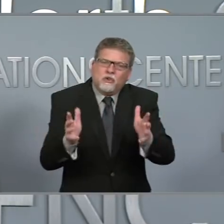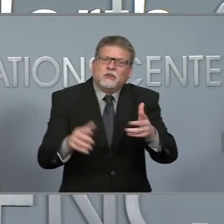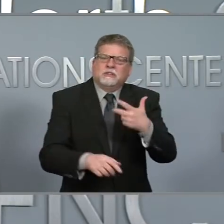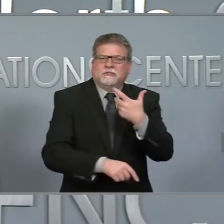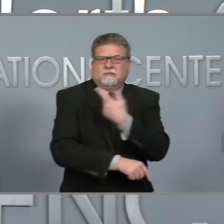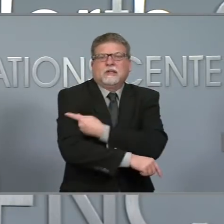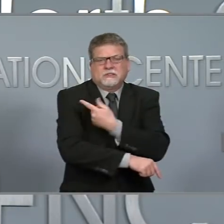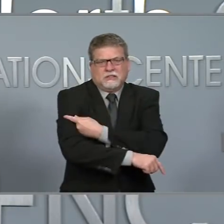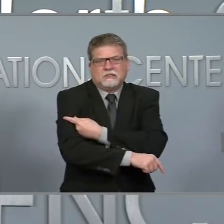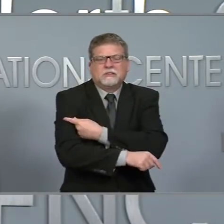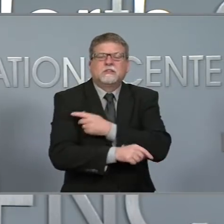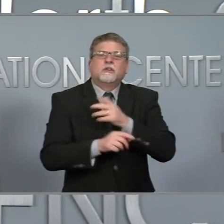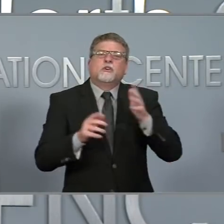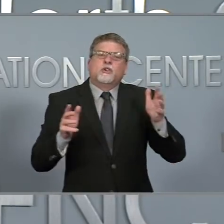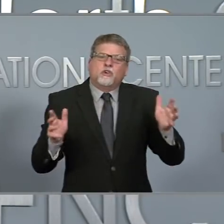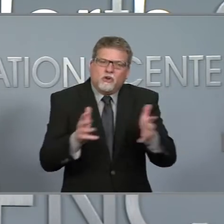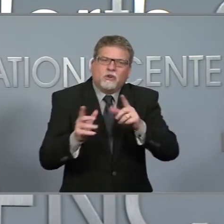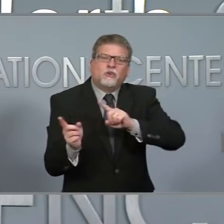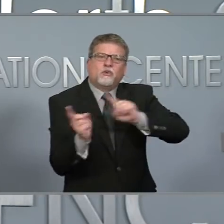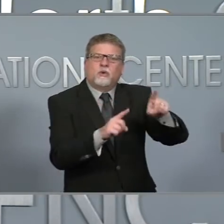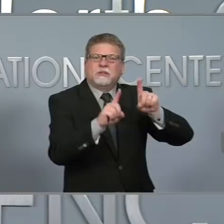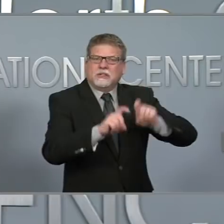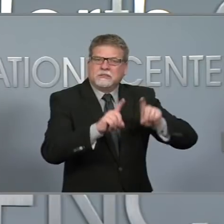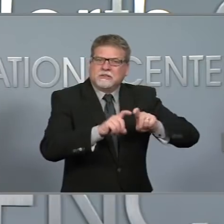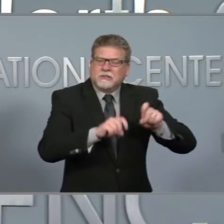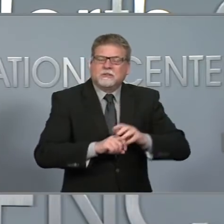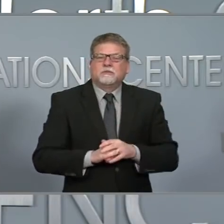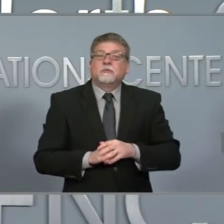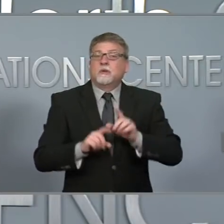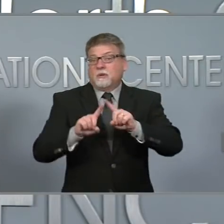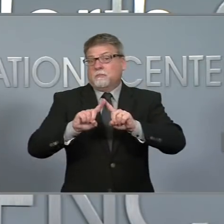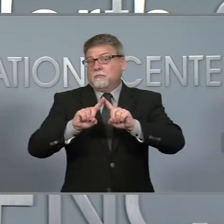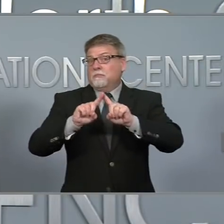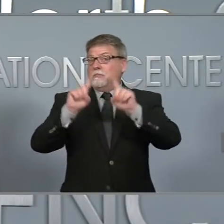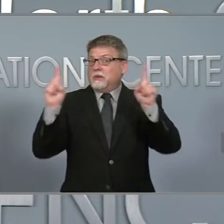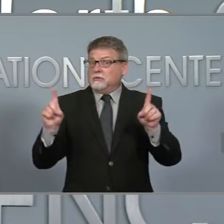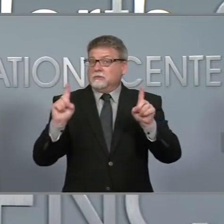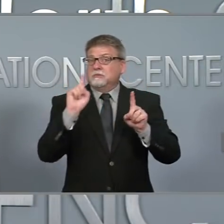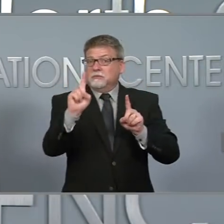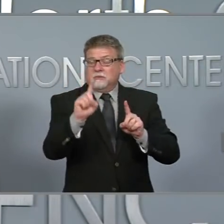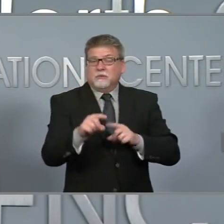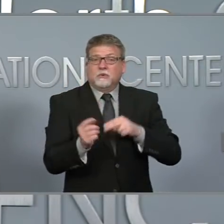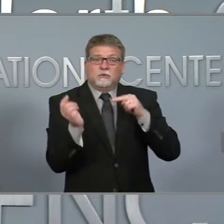autoridades locales les recomendamos mucho que las escuelas promueven las vacunas